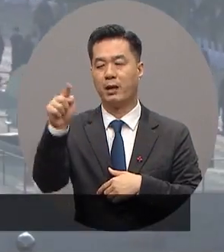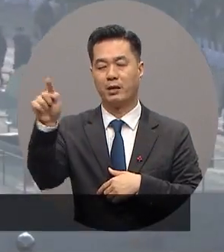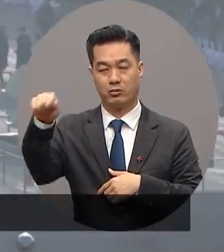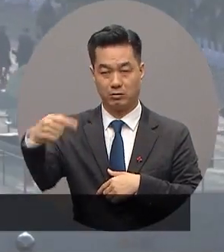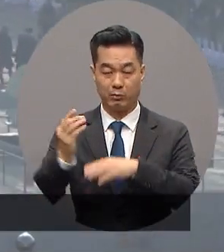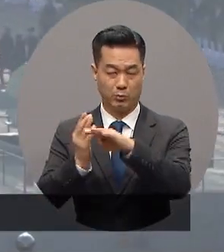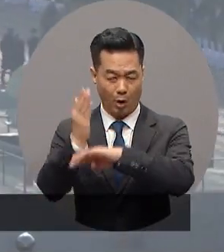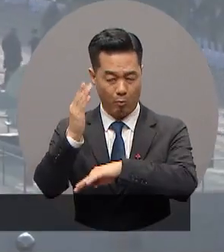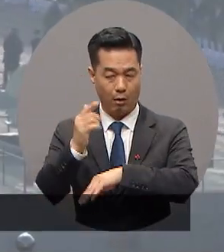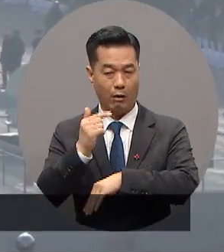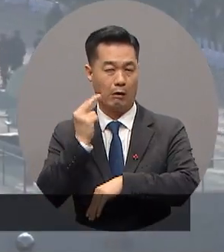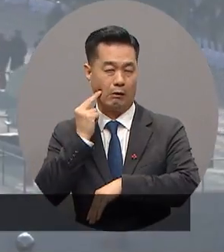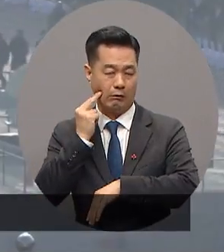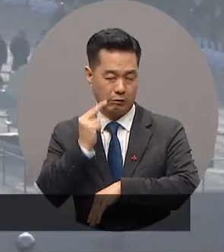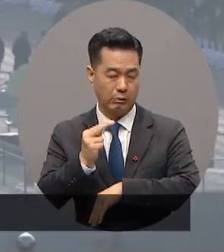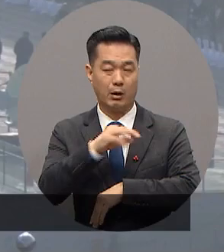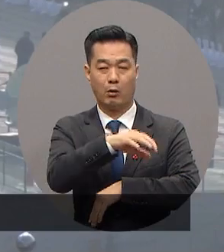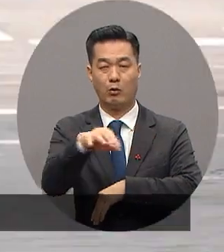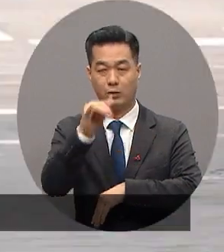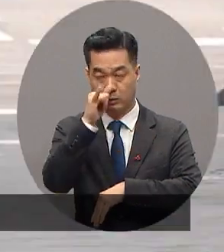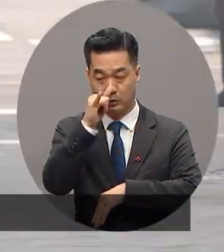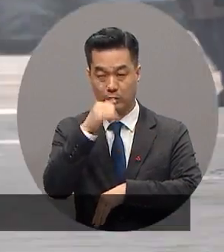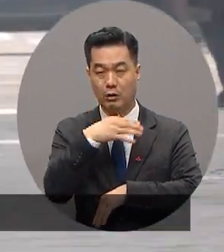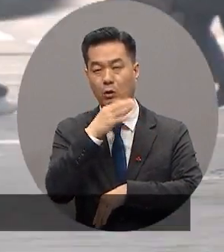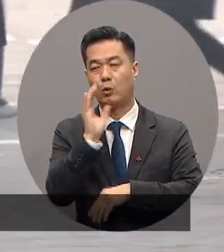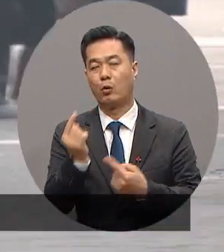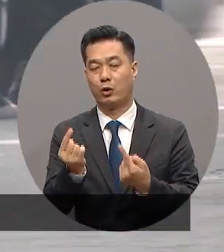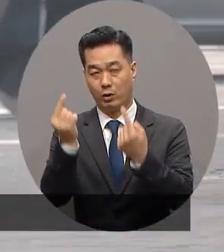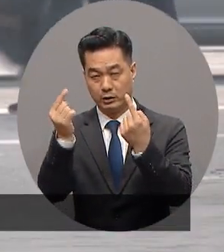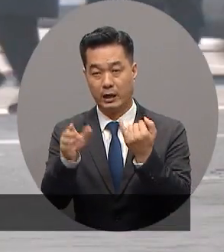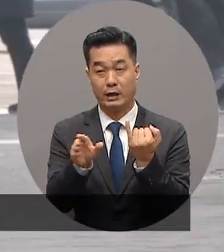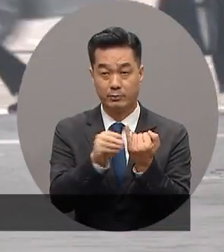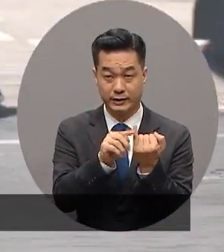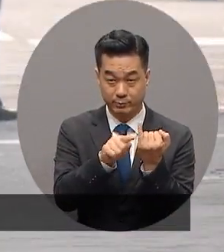50마이크로그램을 초과해 매우 나쁨 수준일때도 있겠습니다.